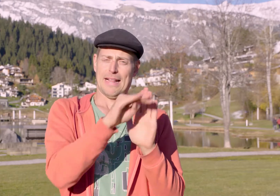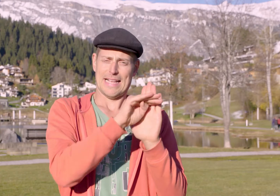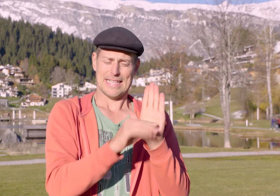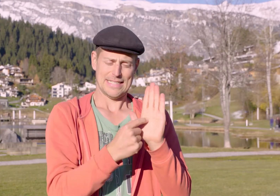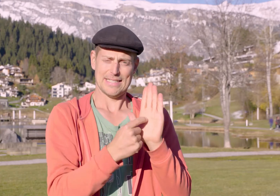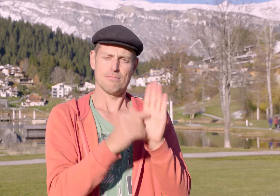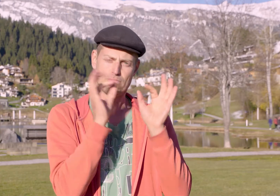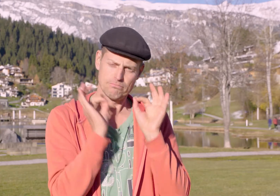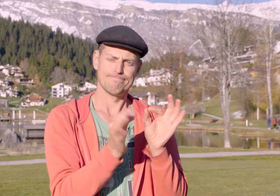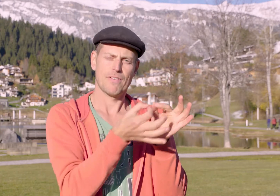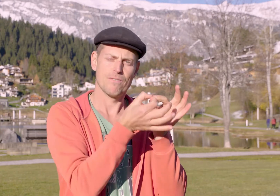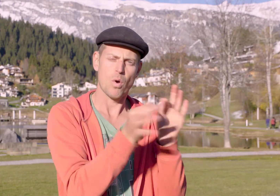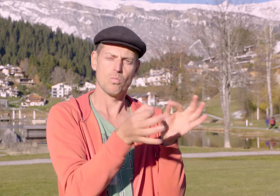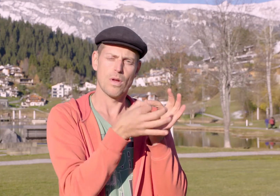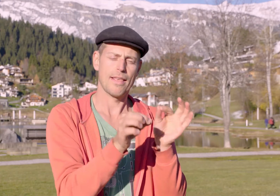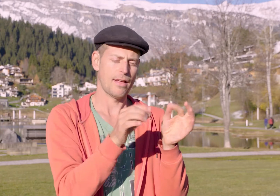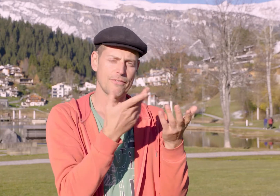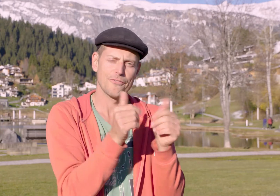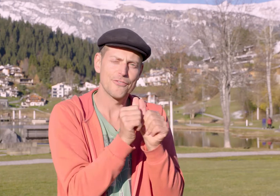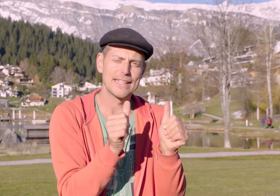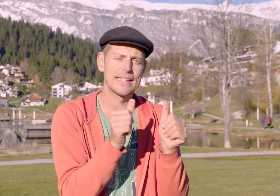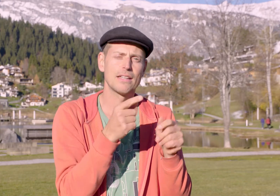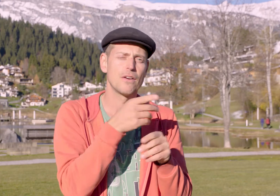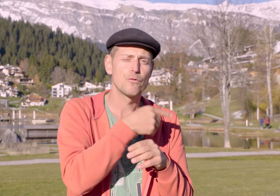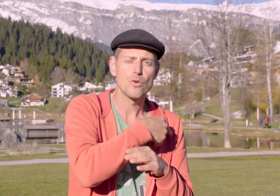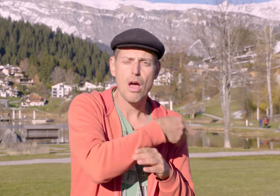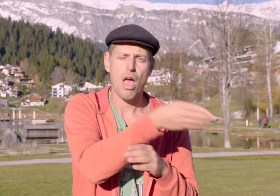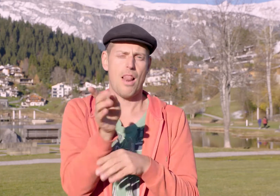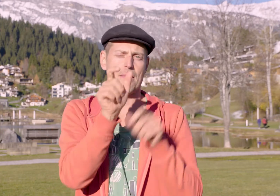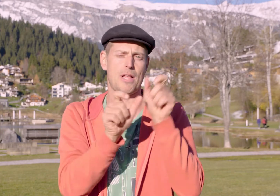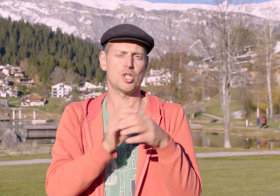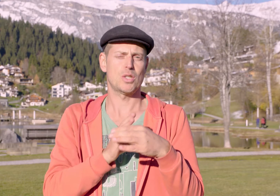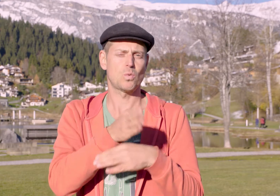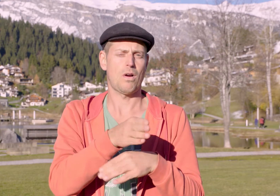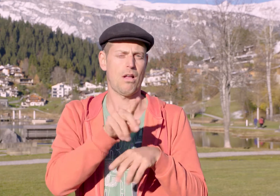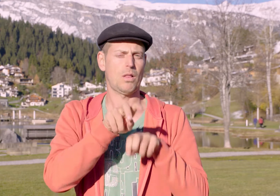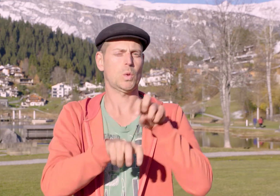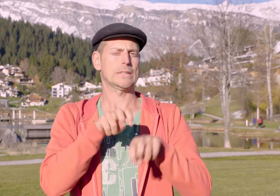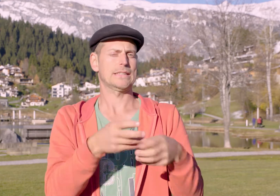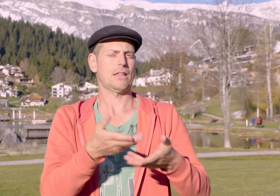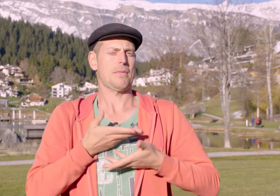Das Gesetz müsste so formuliert sein, dass alle und nicht nur einzelne einen Nutzen davon haben.